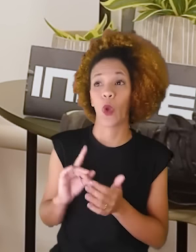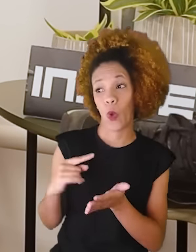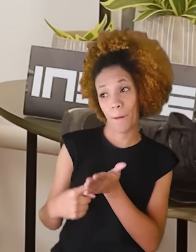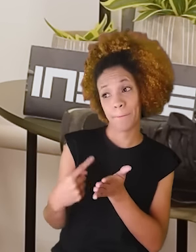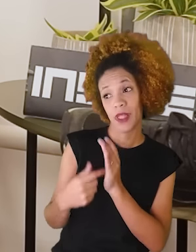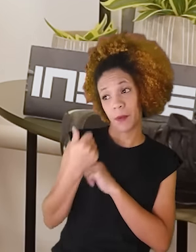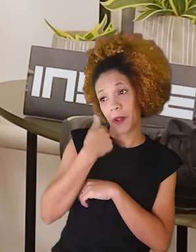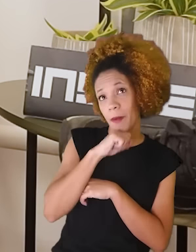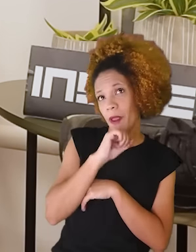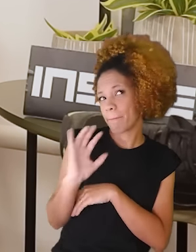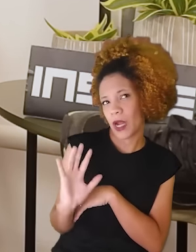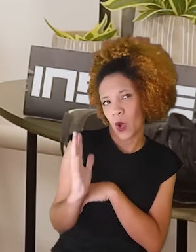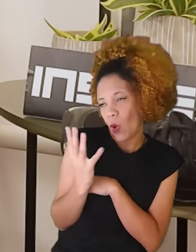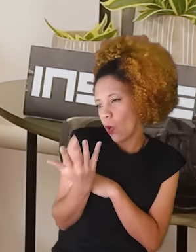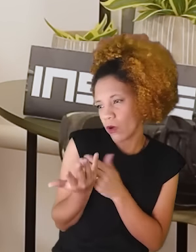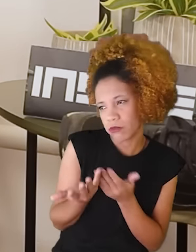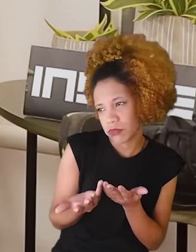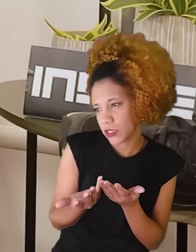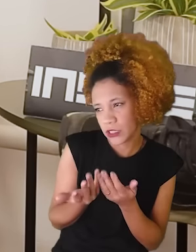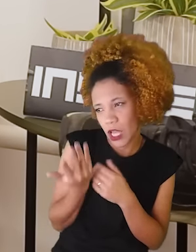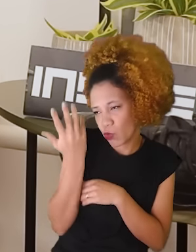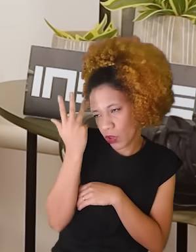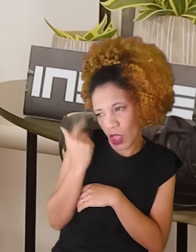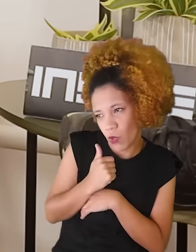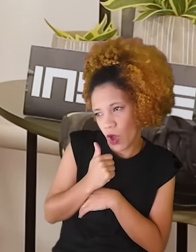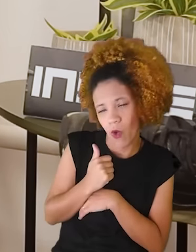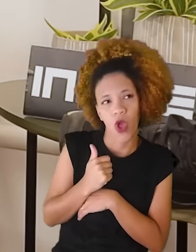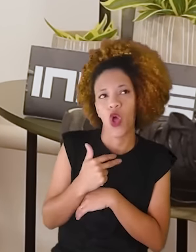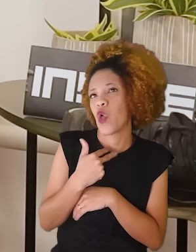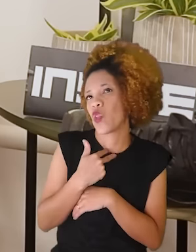a minha mãe para deixar as coisas acontecerem como tem que acontecer Tipo ele não pode sair de casa